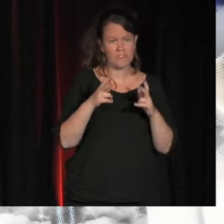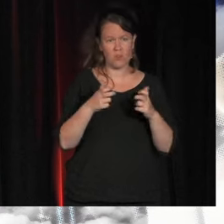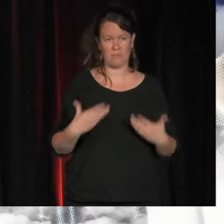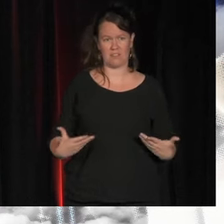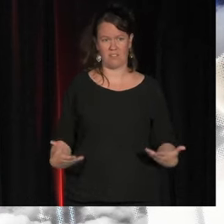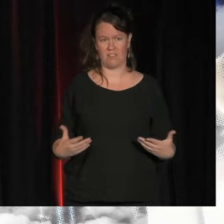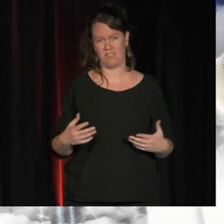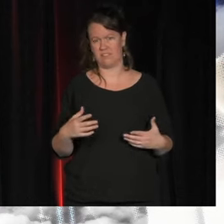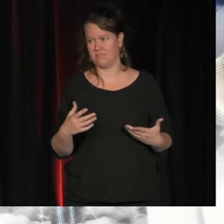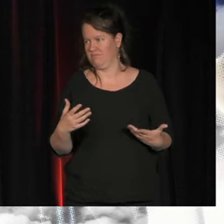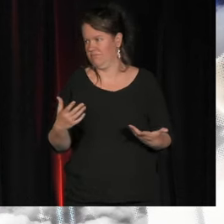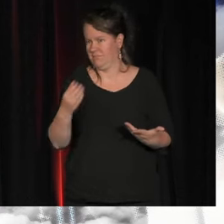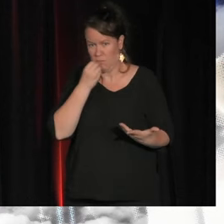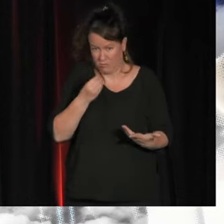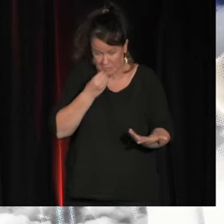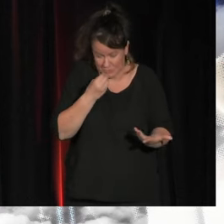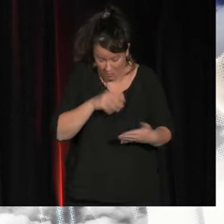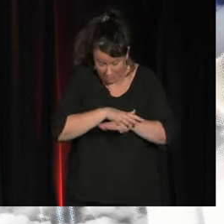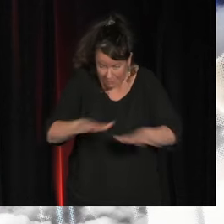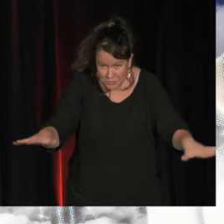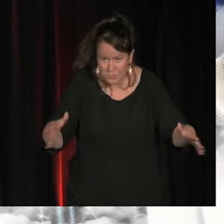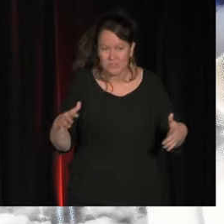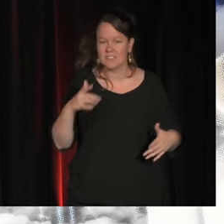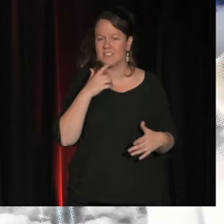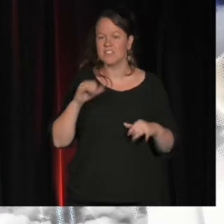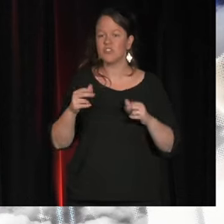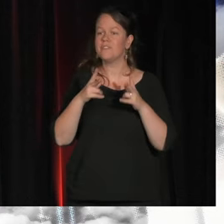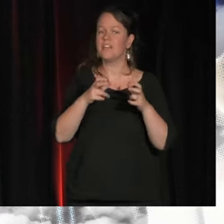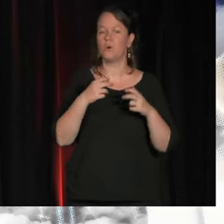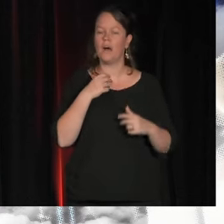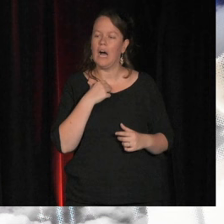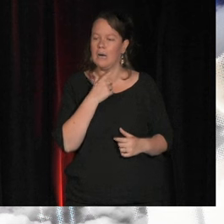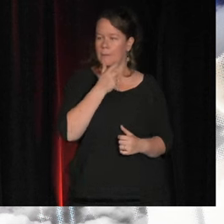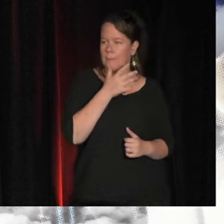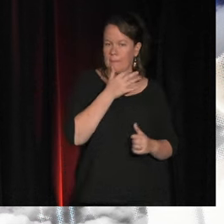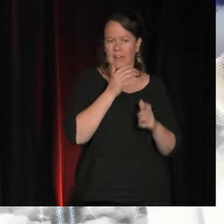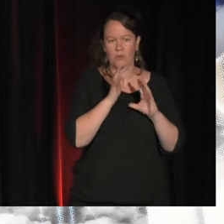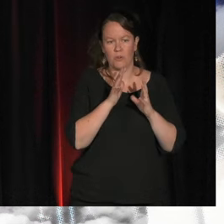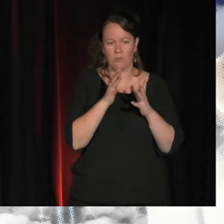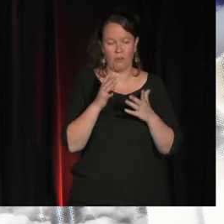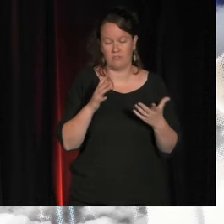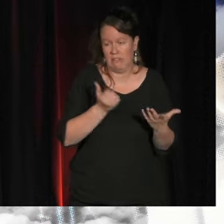Comment on fait accepter le jeu vidéo ? Déjà, en arrêtant de croire qu'il ne l'est pas parce qu'en fait dans les faits, il l'est.